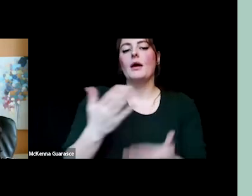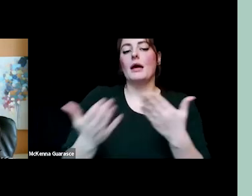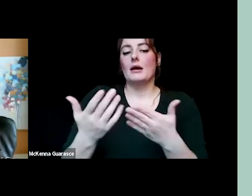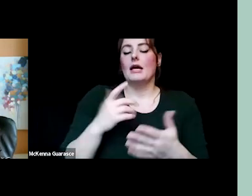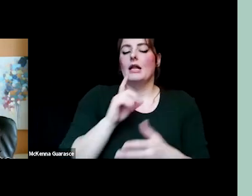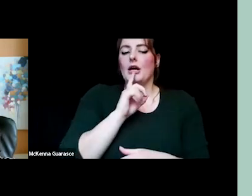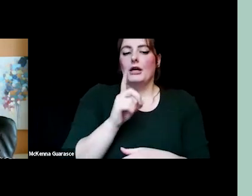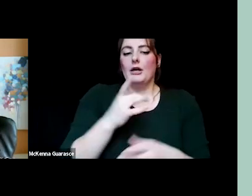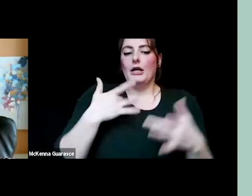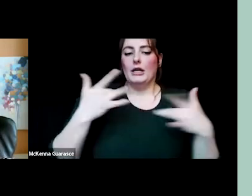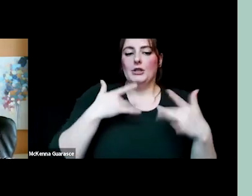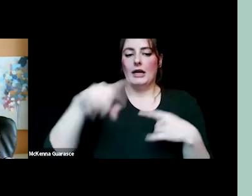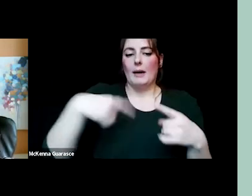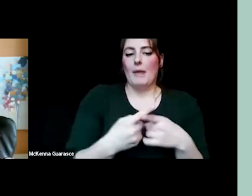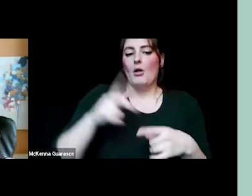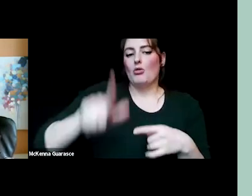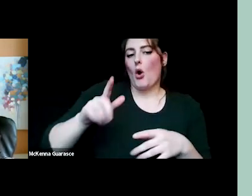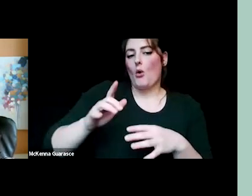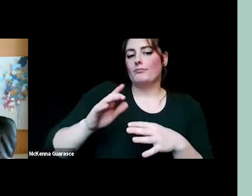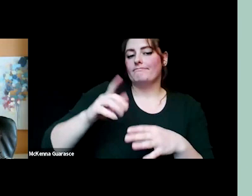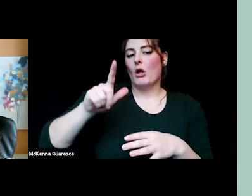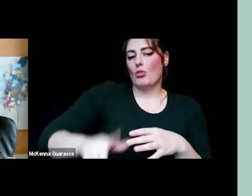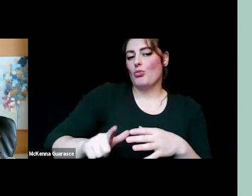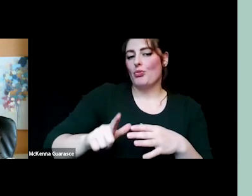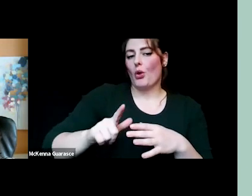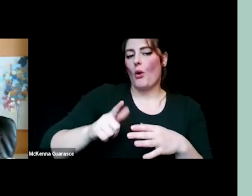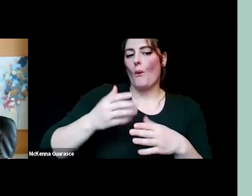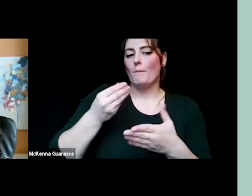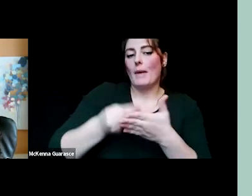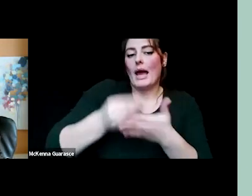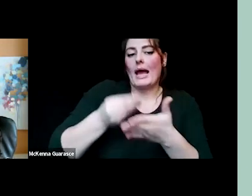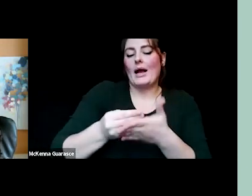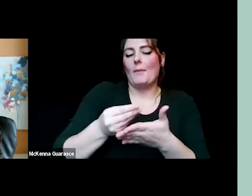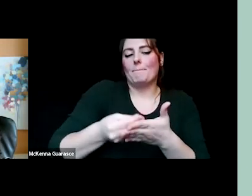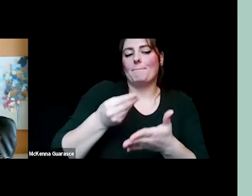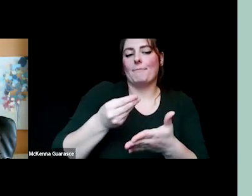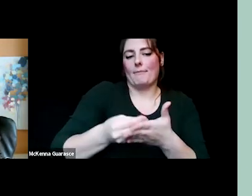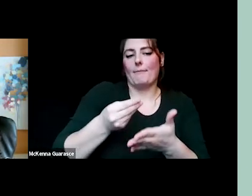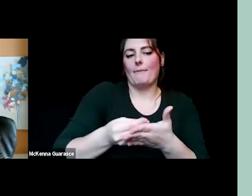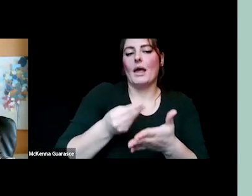Como dijo el Sr. DeAnthony. La colaboración inconsistente les causa más estrés a los miembros de la comunidad